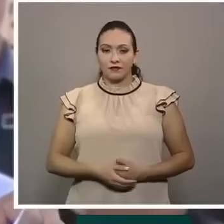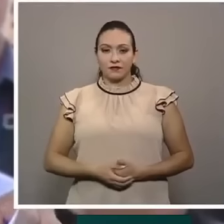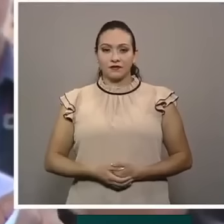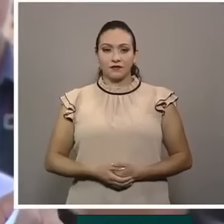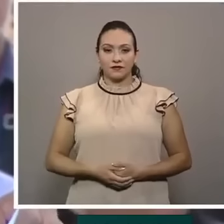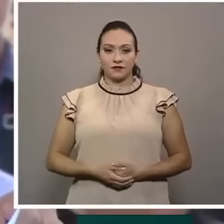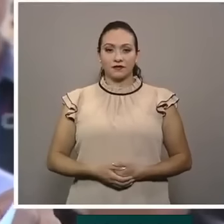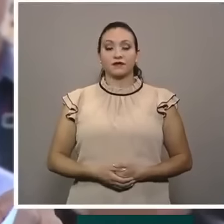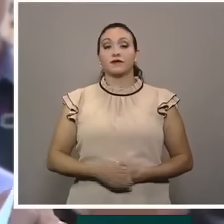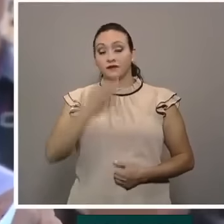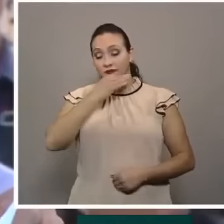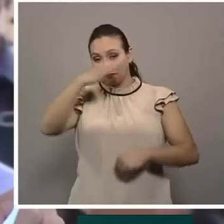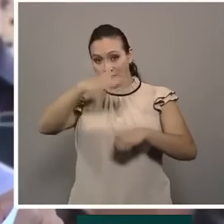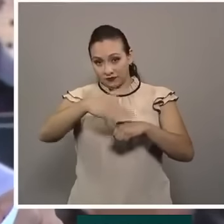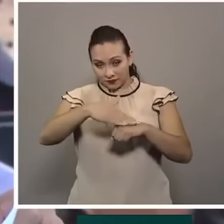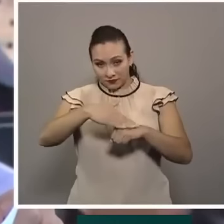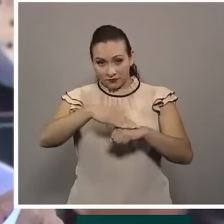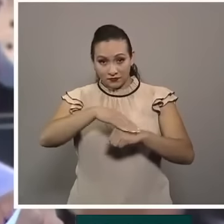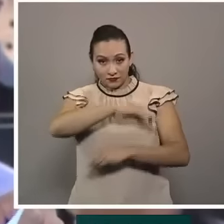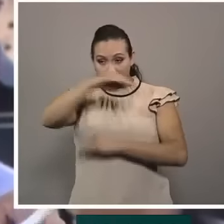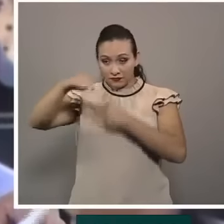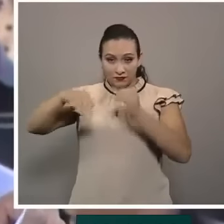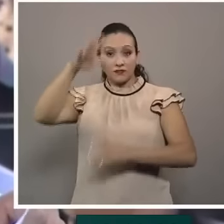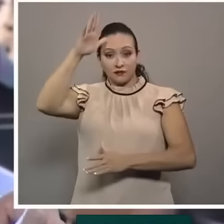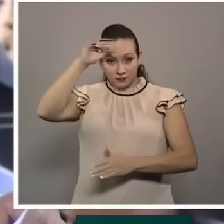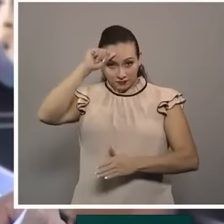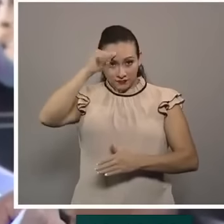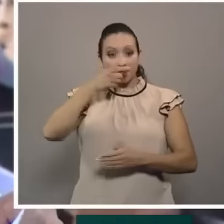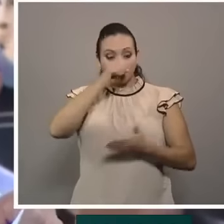le informo que existe unanimidad de votos a favor de la aprobación del acta de la